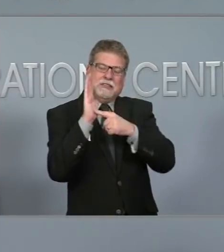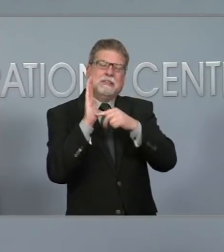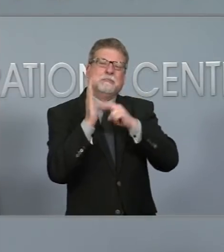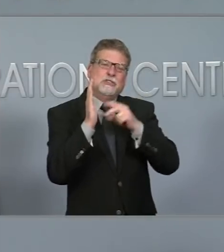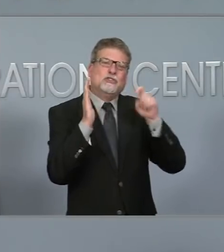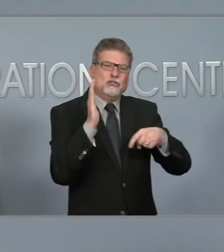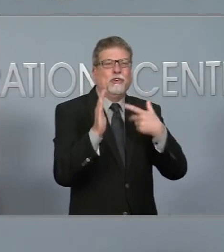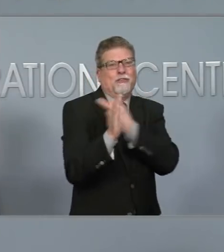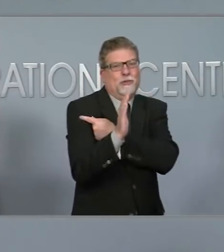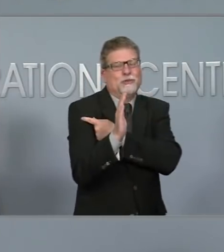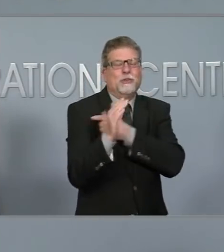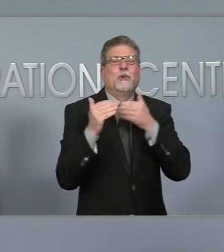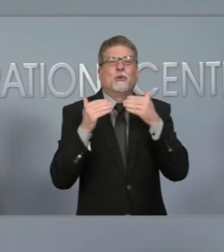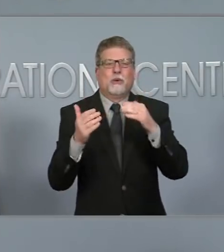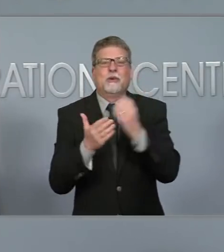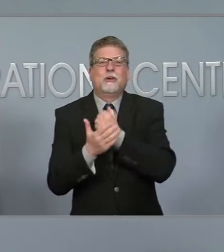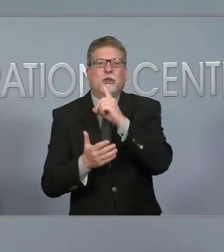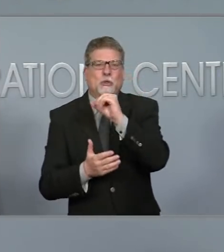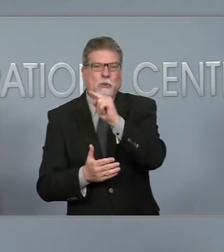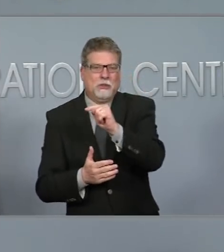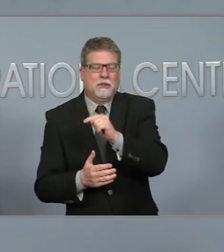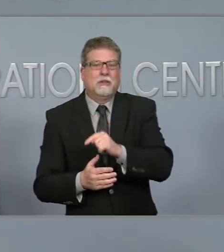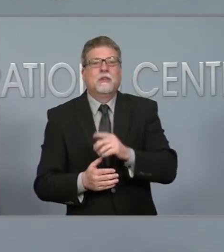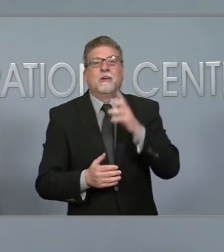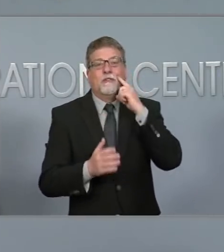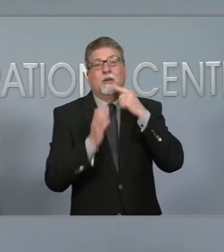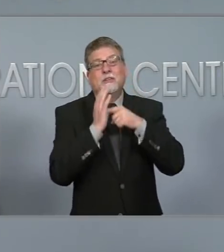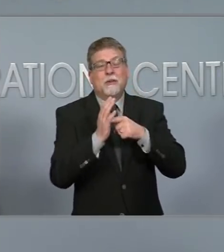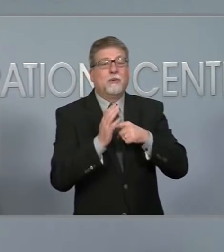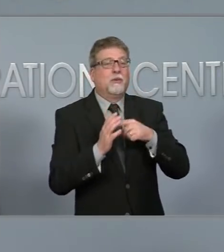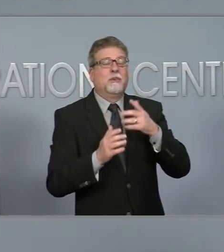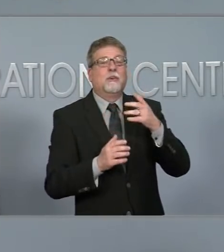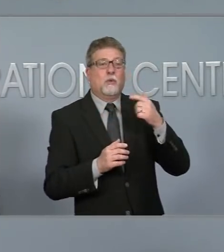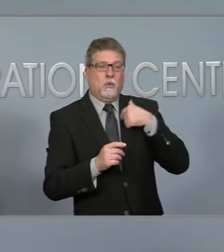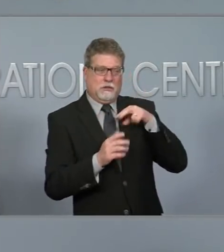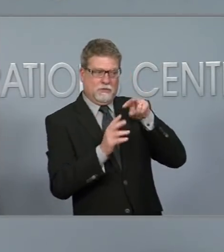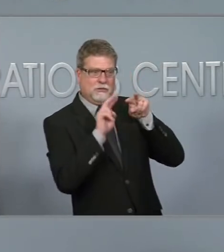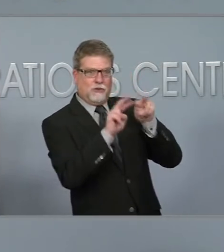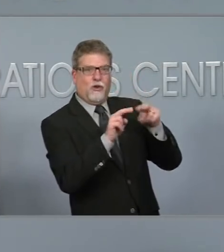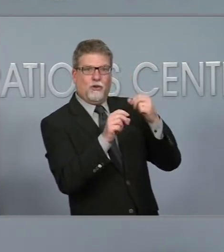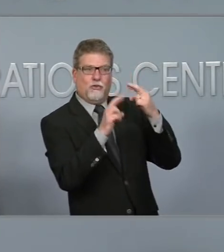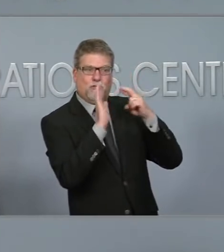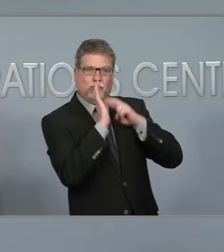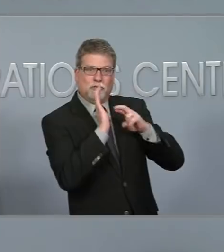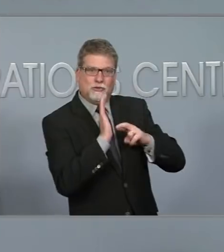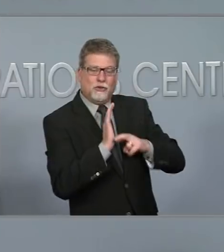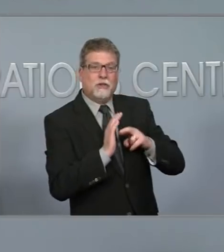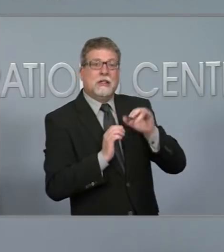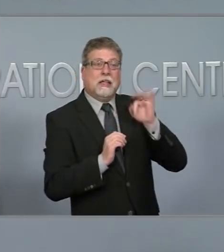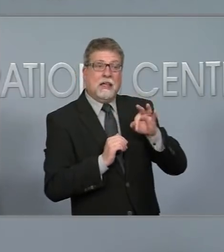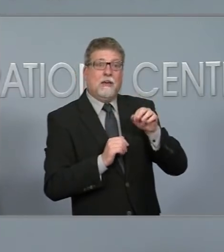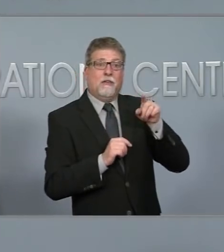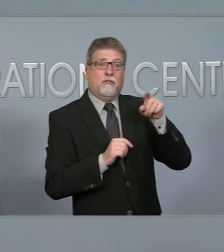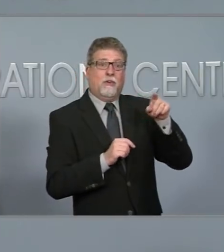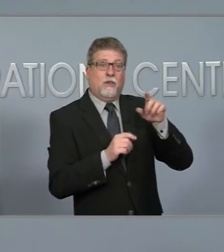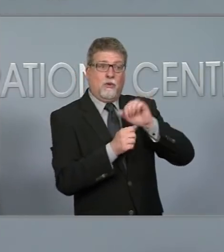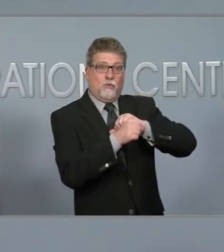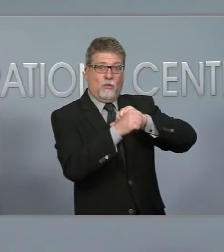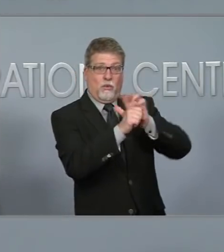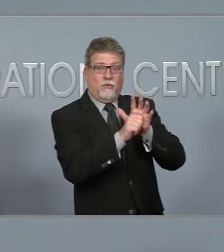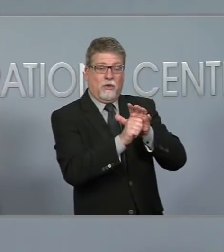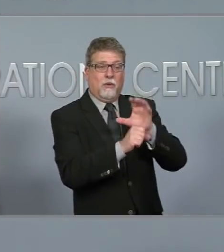queremos que la gente que